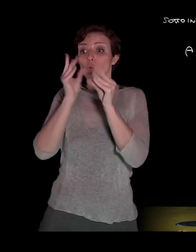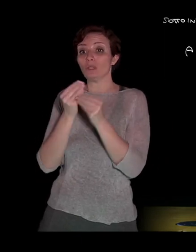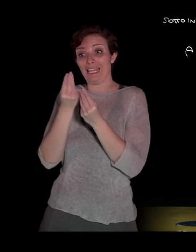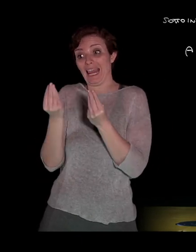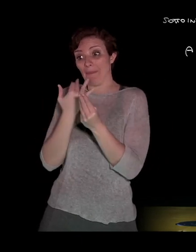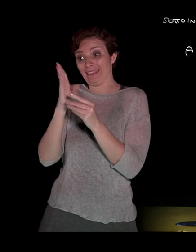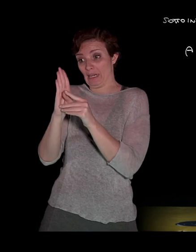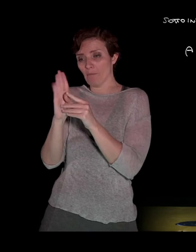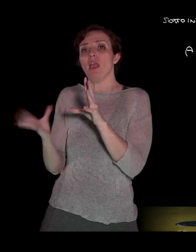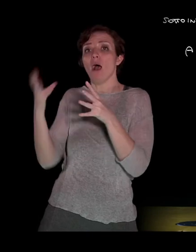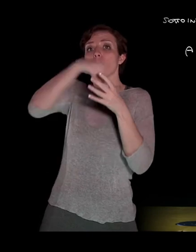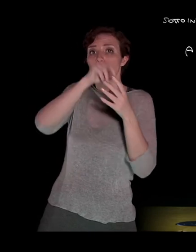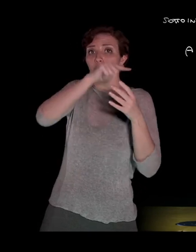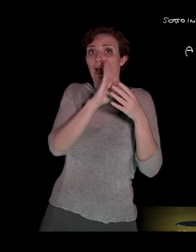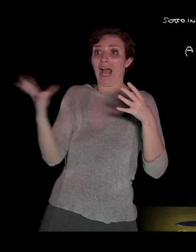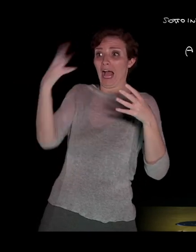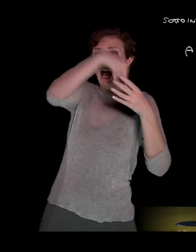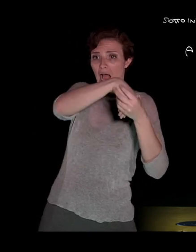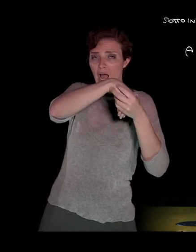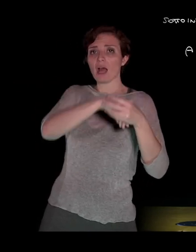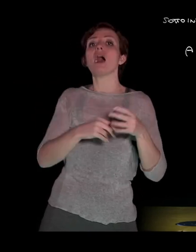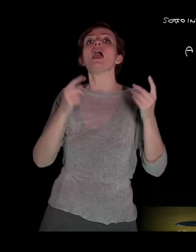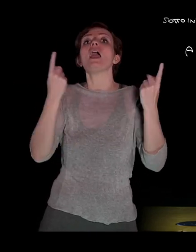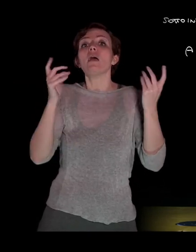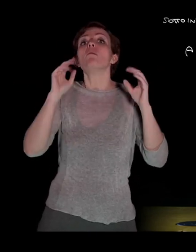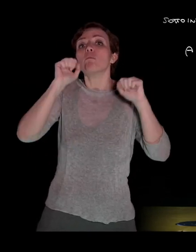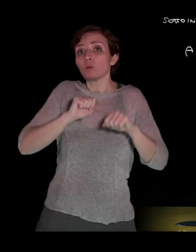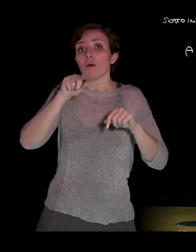Qualora ci siano anche degli elementi di 'A' che non sono in 'B'...